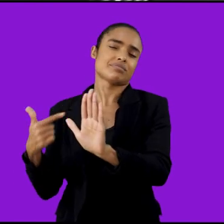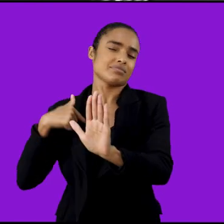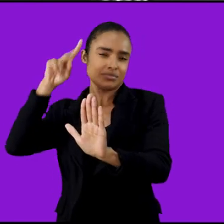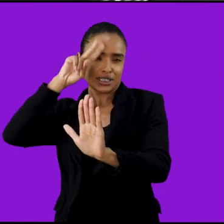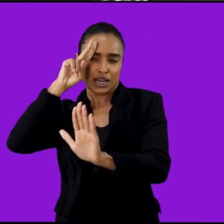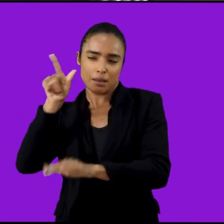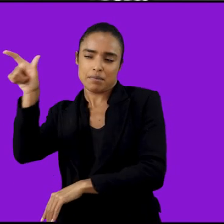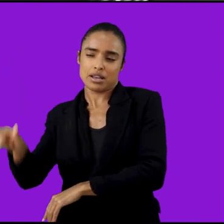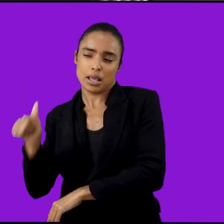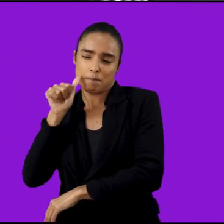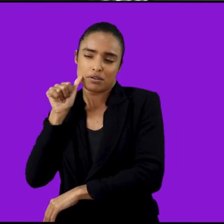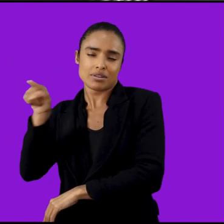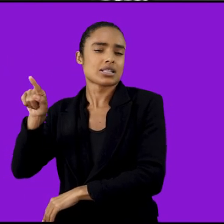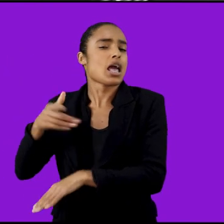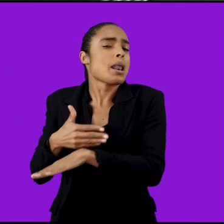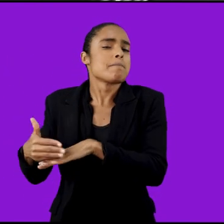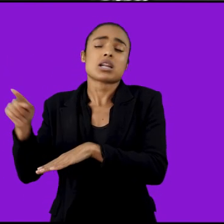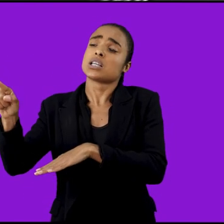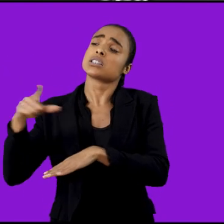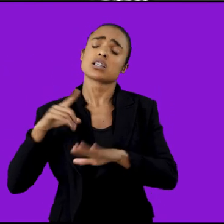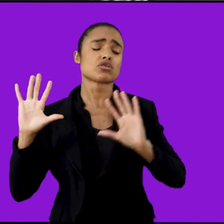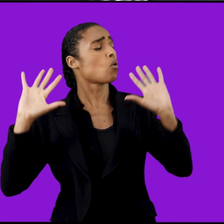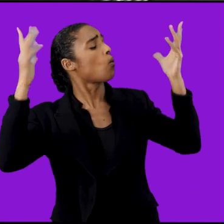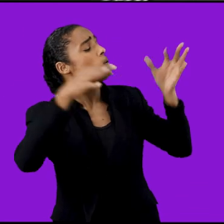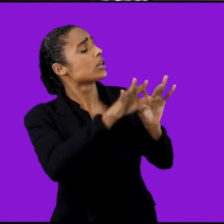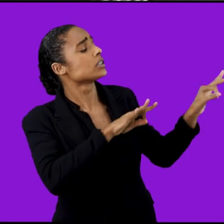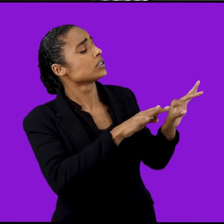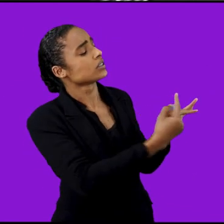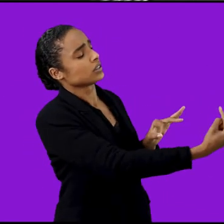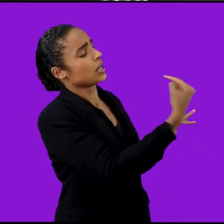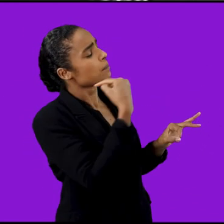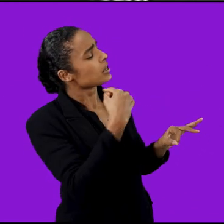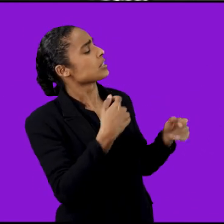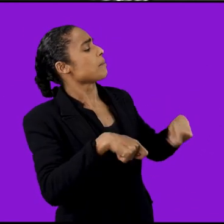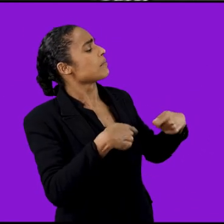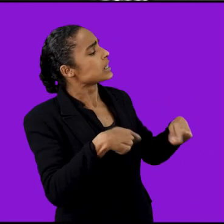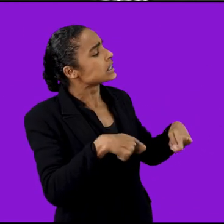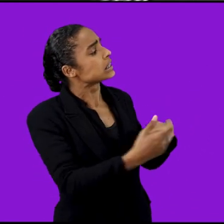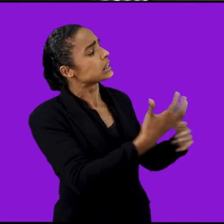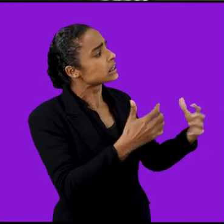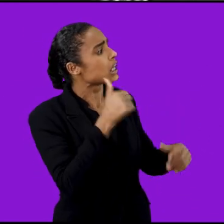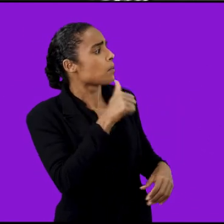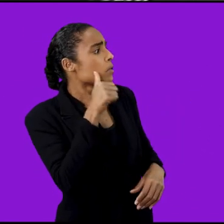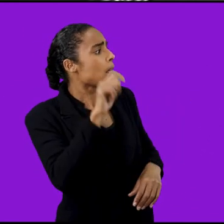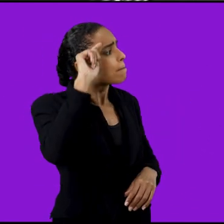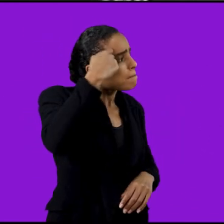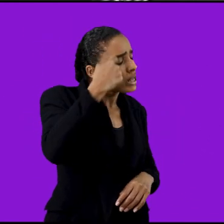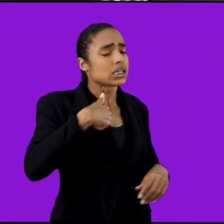um festival de mulheres ela me chamou: “não porque a gente tem que trazer um line up preto, porque tem que ter uma curadoria a gente quer fazer uma parceria com você a gente quer